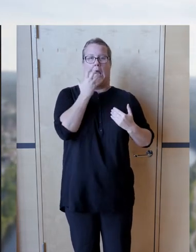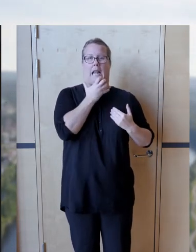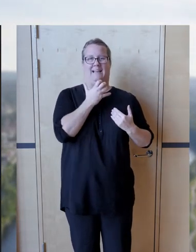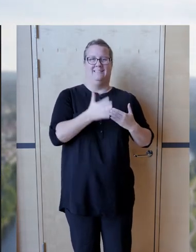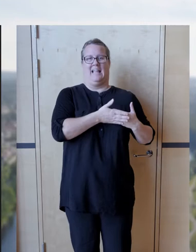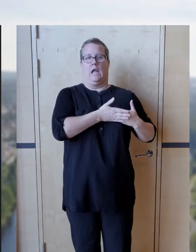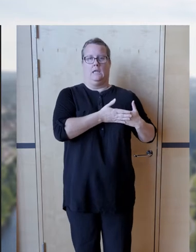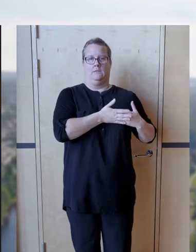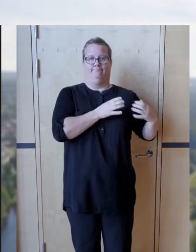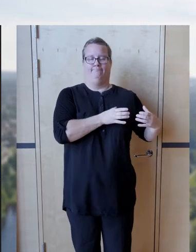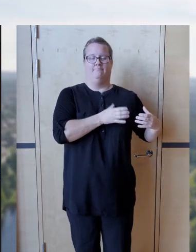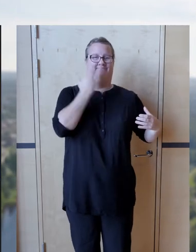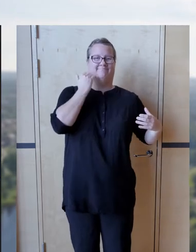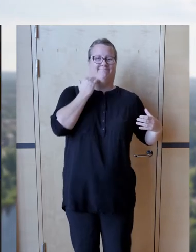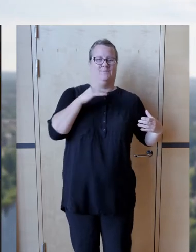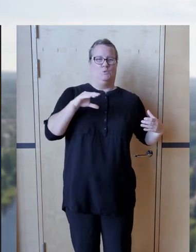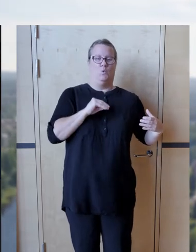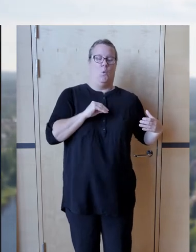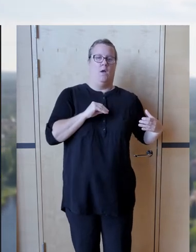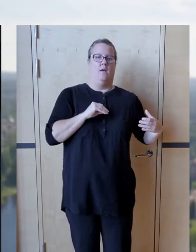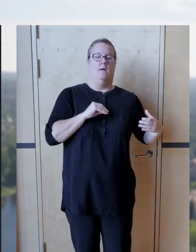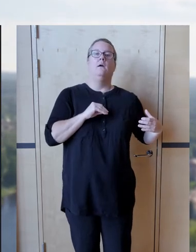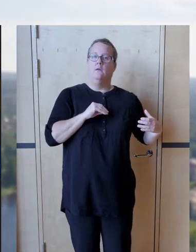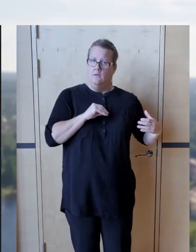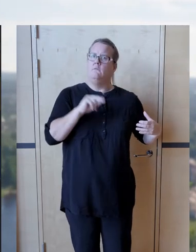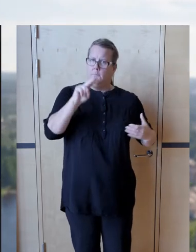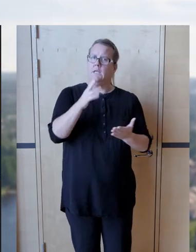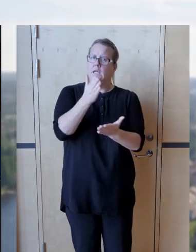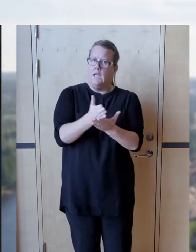Den tiden gjorde Och det var helt enkelt att det inte fanns behov